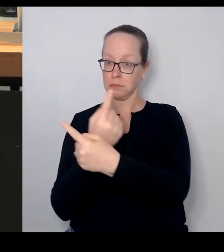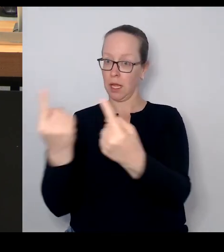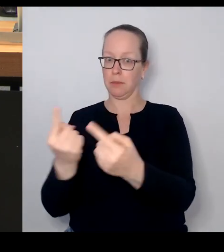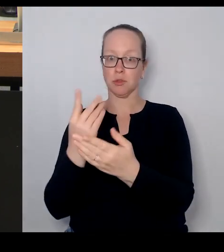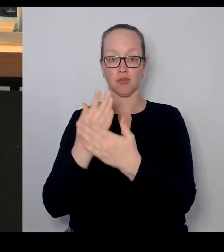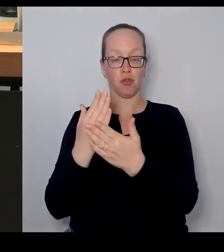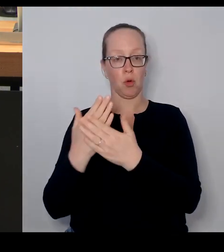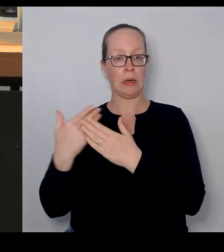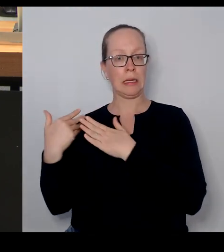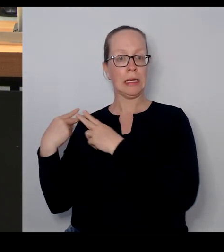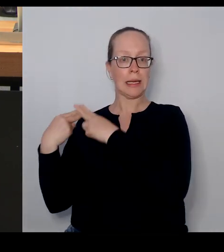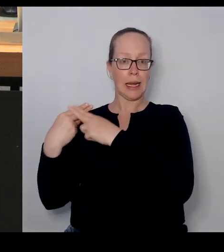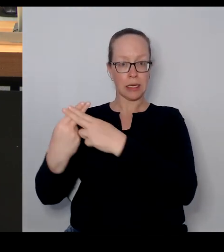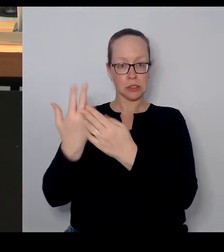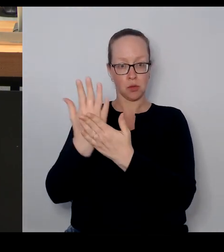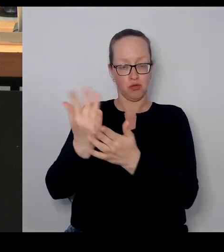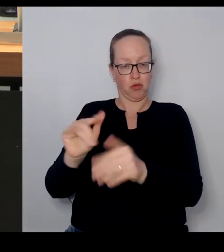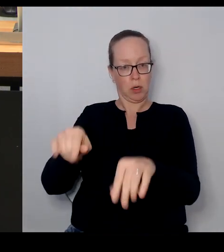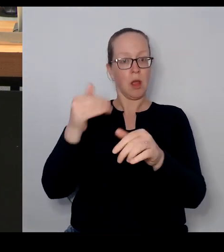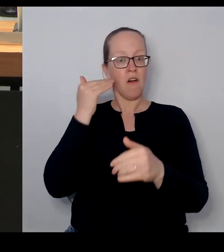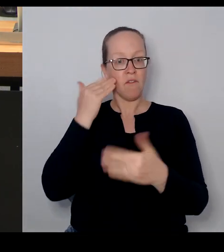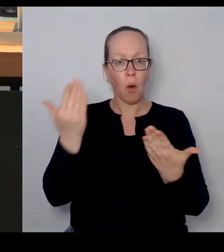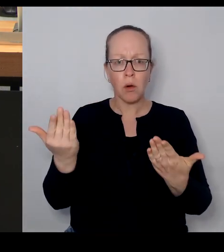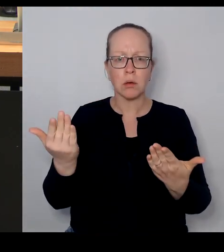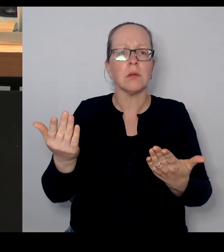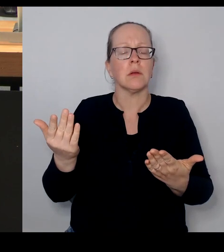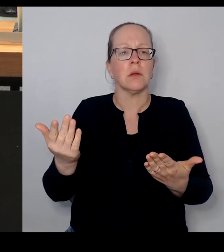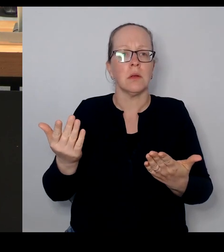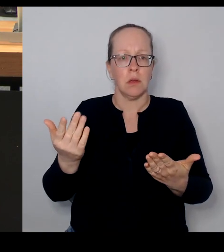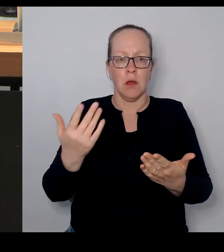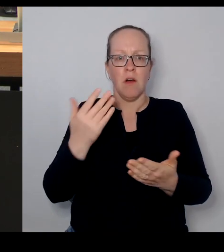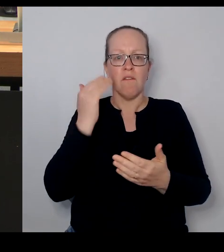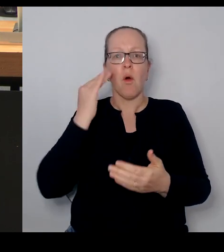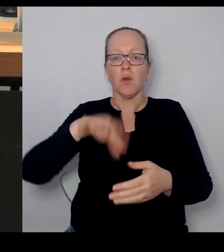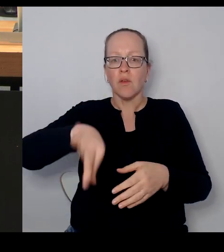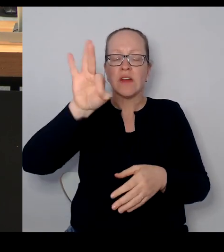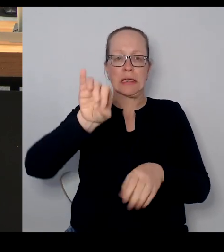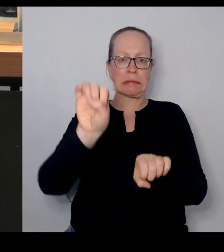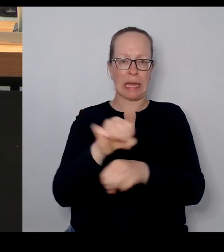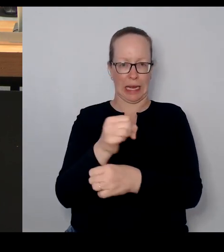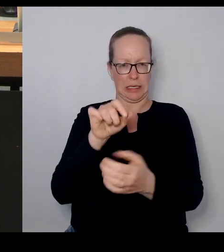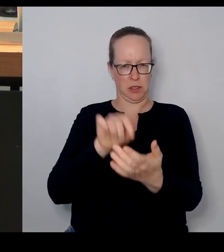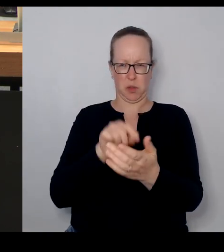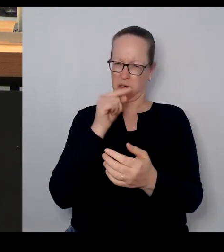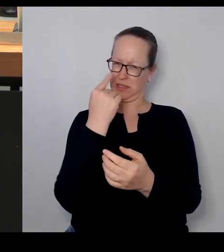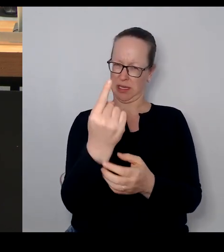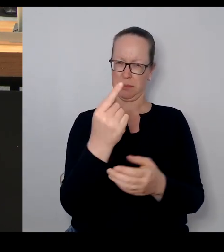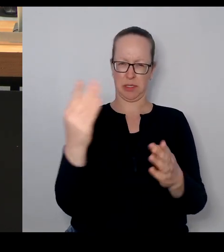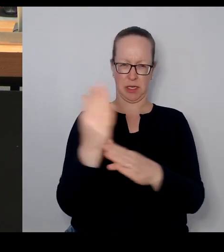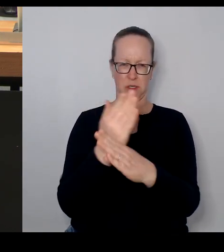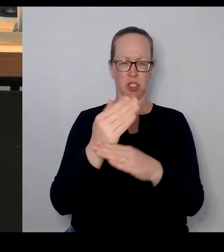wohnung finden weil sie sagen man soll das sonderbaurecht nicht nutzen wie absurd was ist das für ein geisteskranker antrag meine